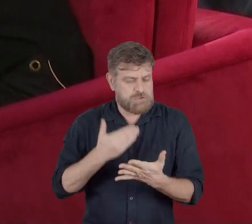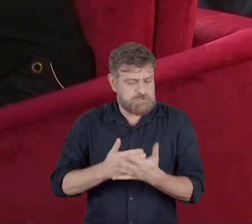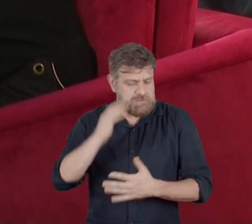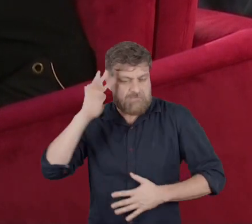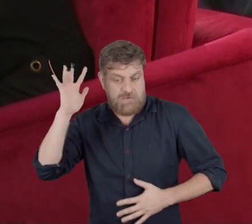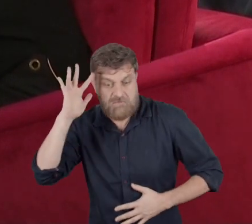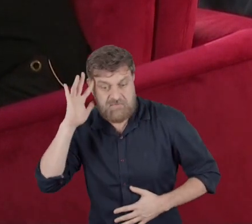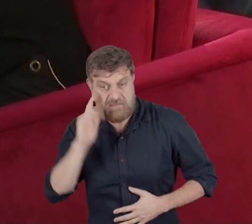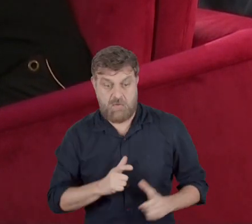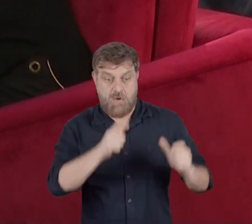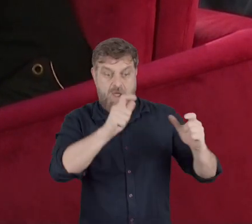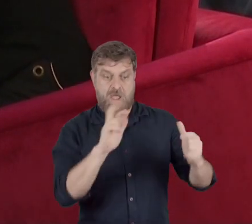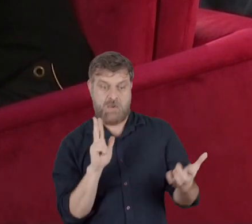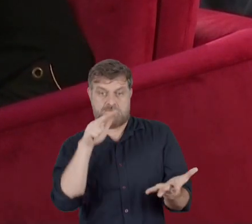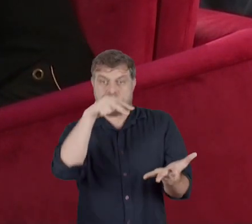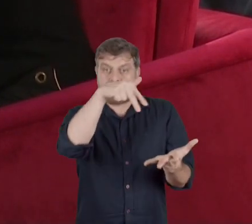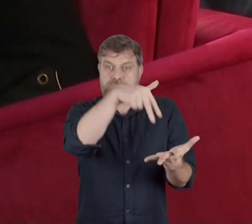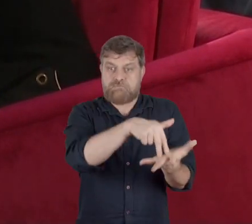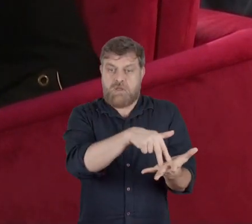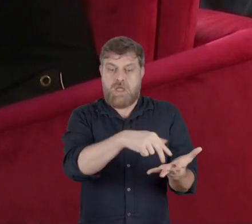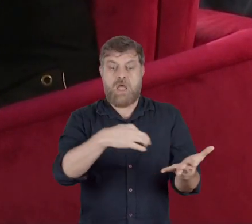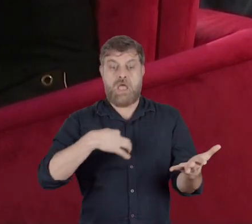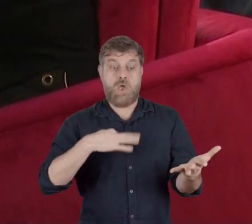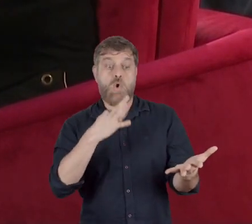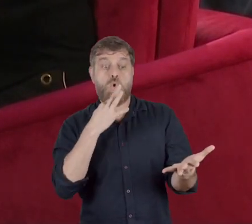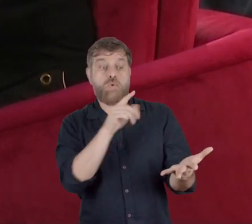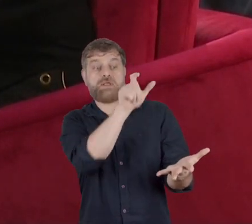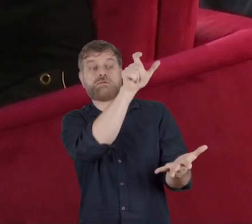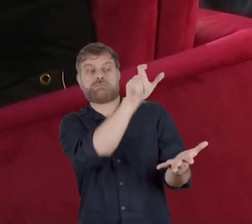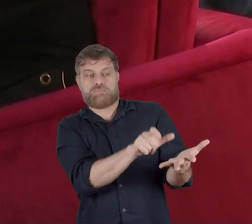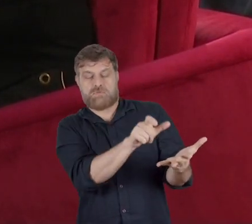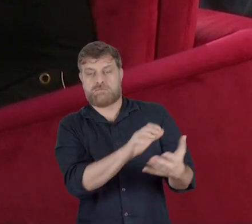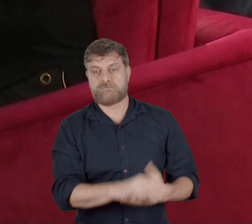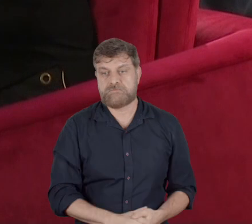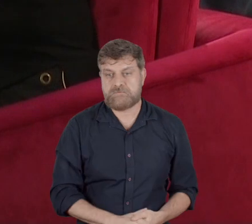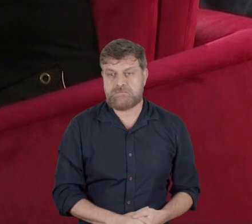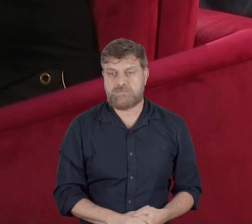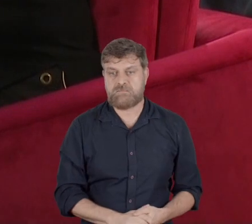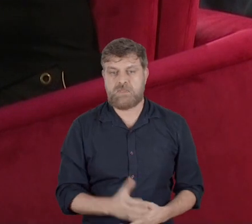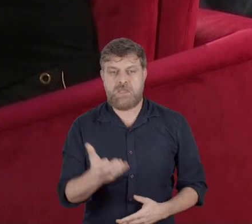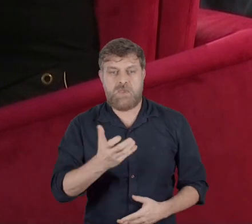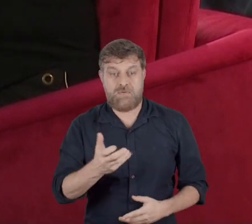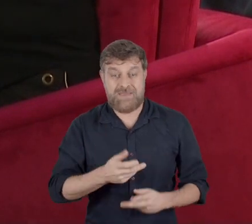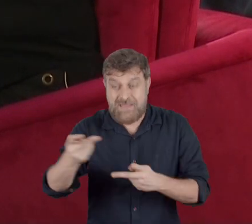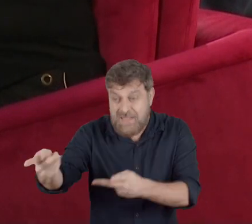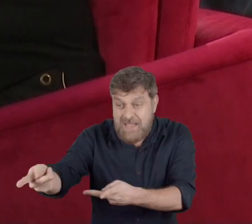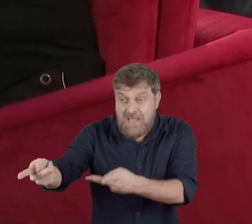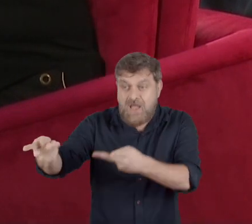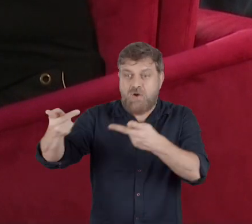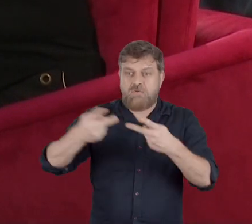Esse é o lugar do qual eu posso falar. O convite que eu queria fazer a vocês